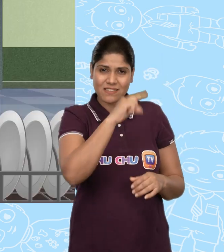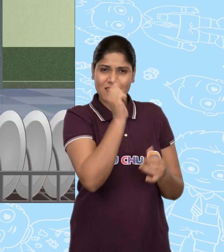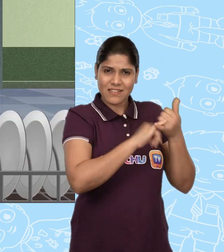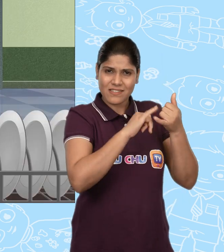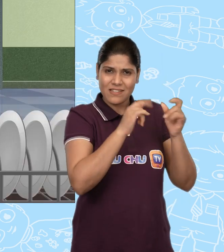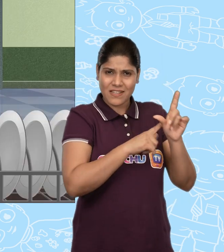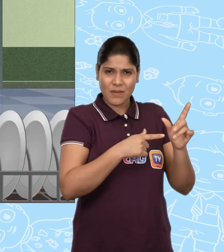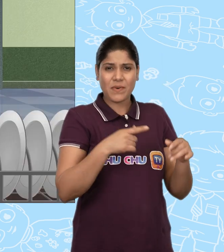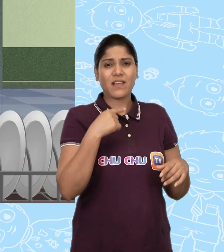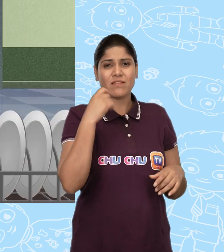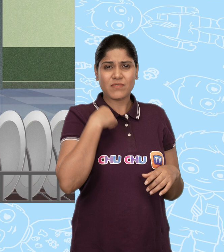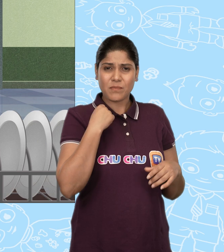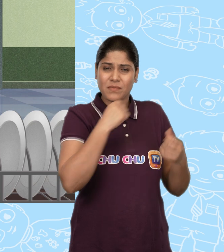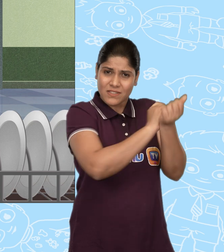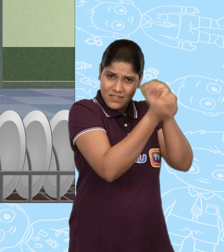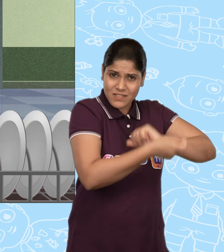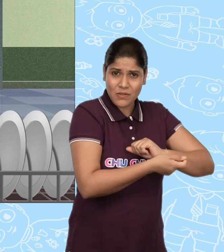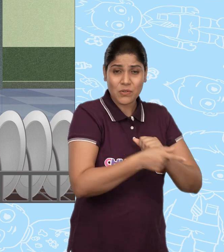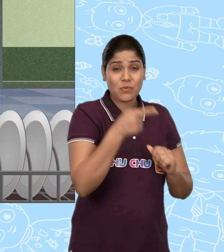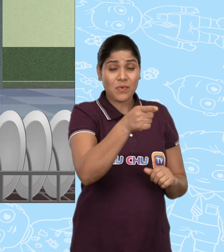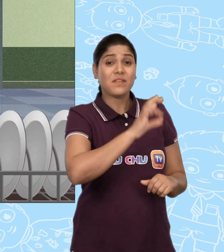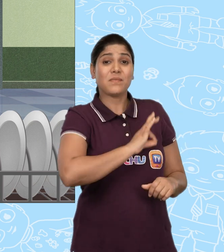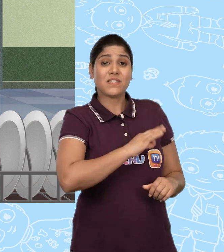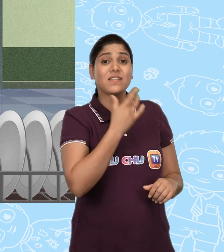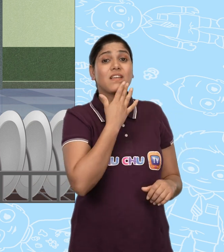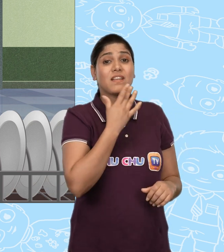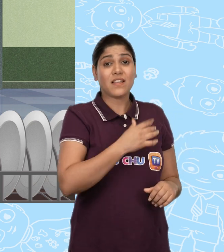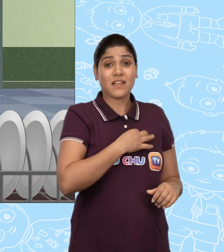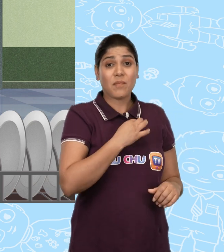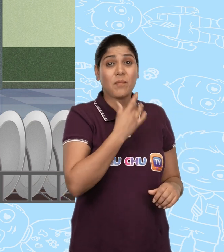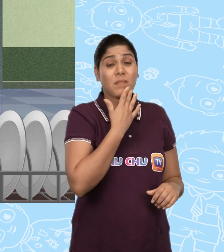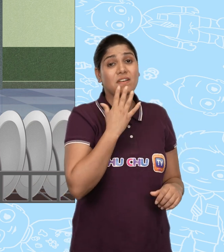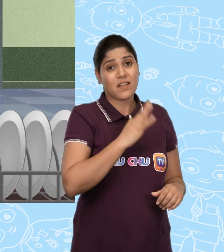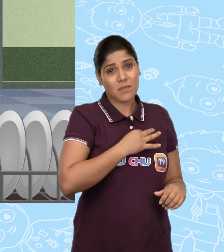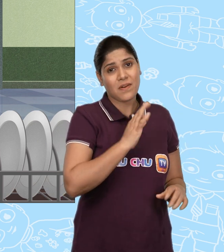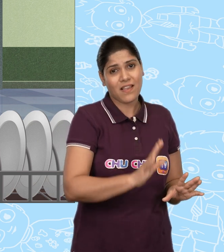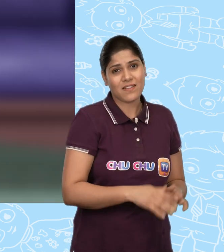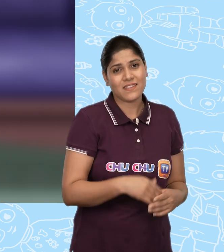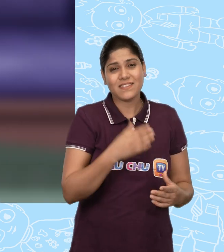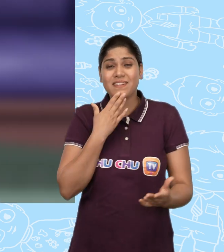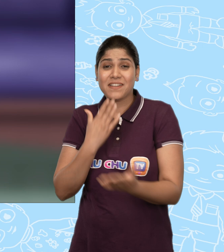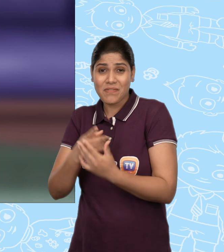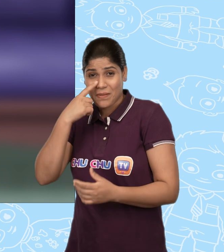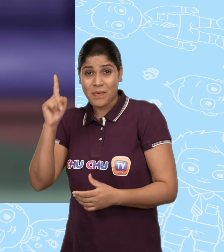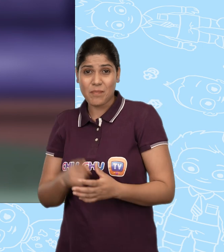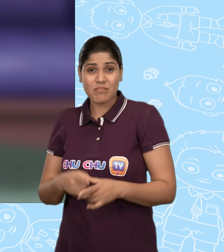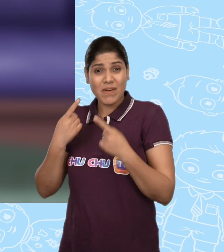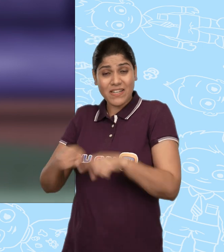कस्सली अपने कपड़े बदल लो। तुम्हारी पसंद के ही कपड़े हैं धन्यवाद् माँ